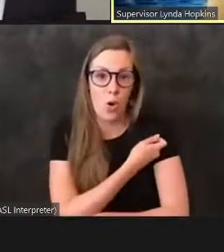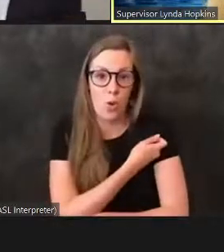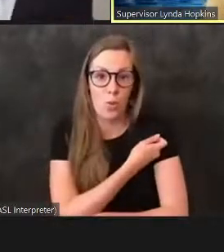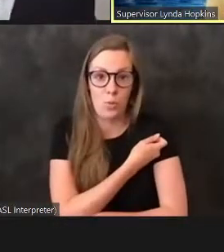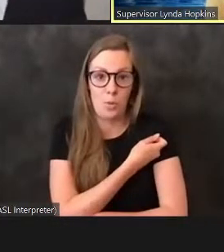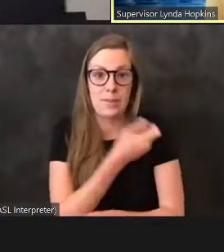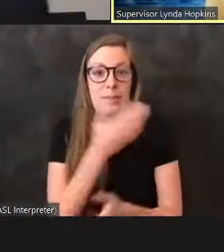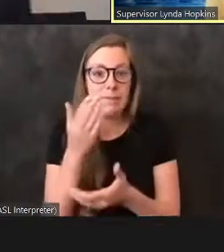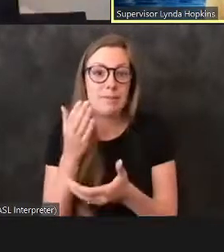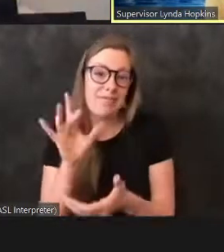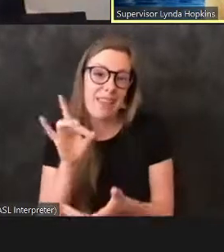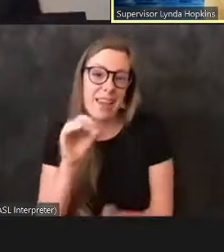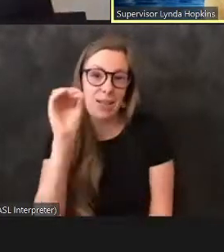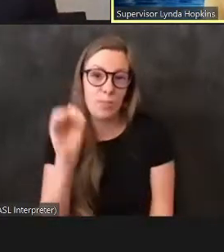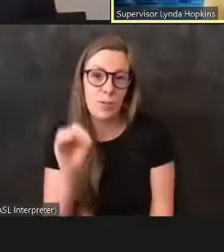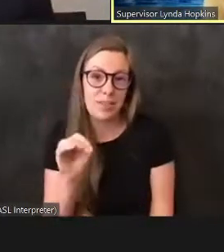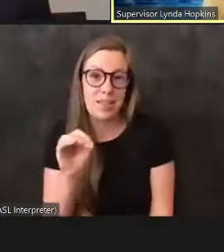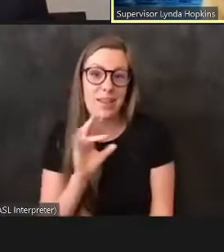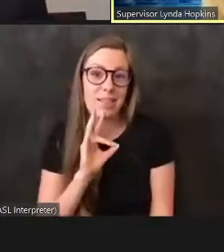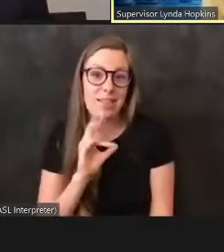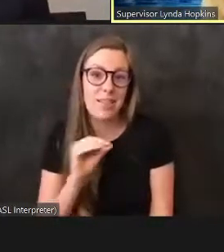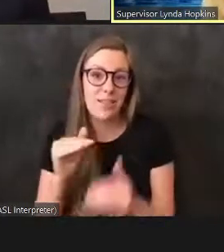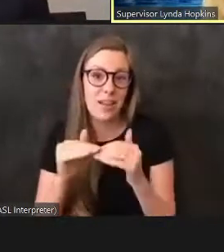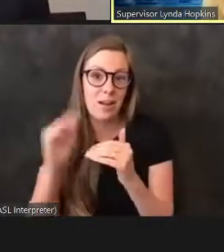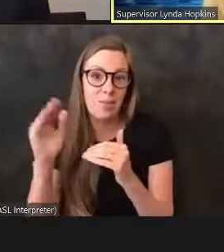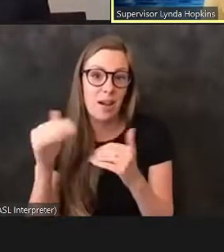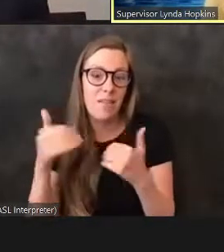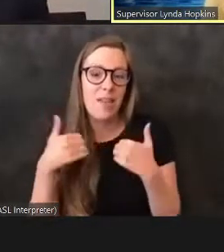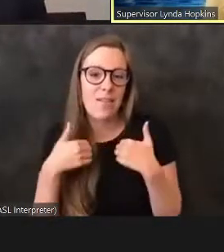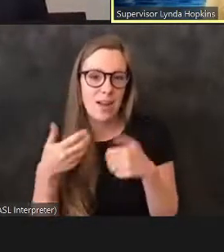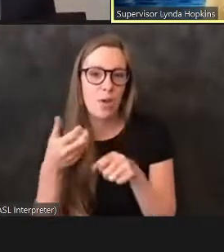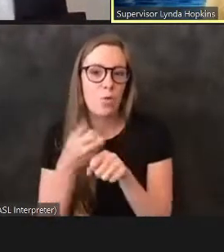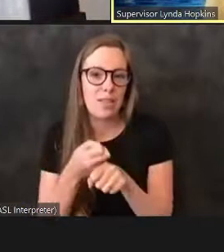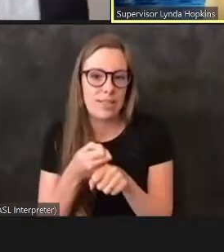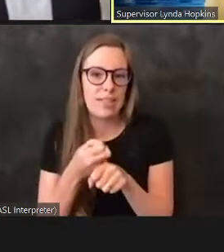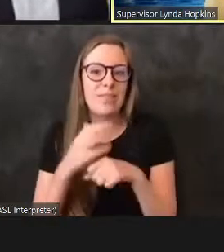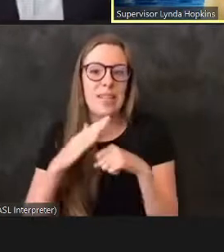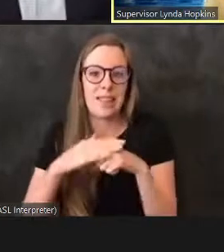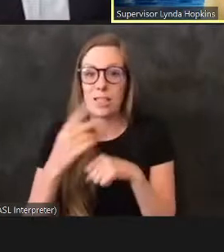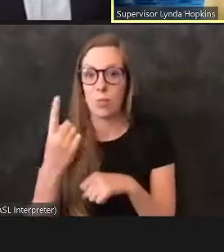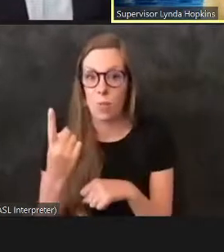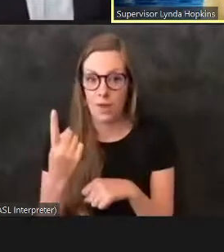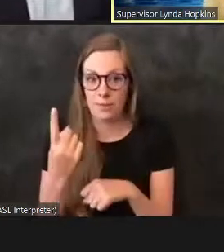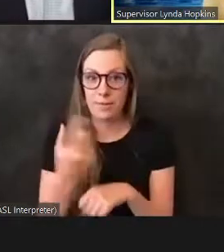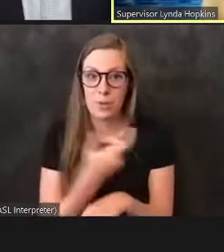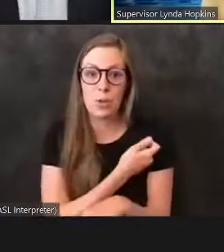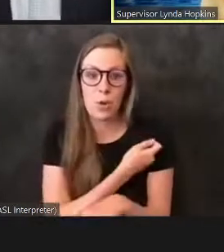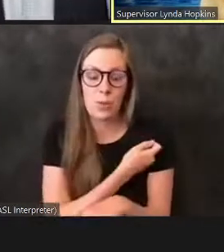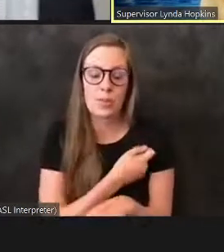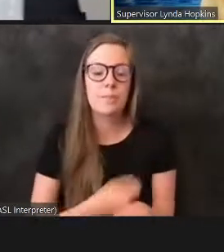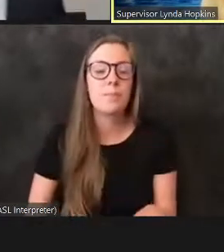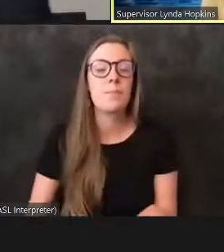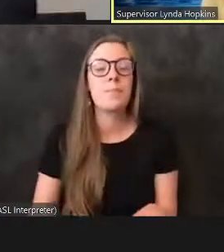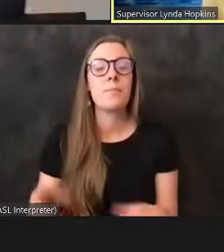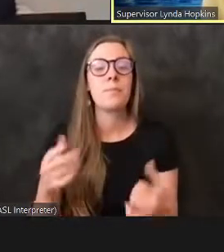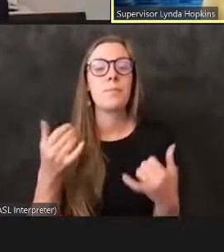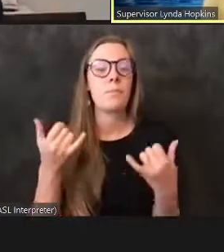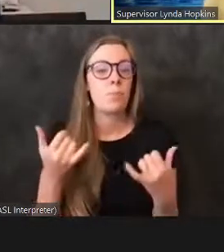recibido ahora por lo menos alguna dosis, mientras que el lÃder del 80 por ciento de nuestros residentes de 70 años o más, ha recibido una dosis.